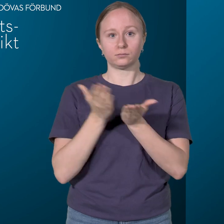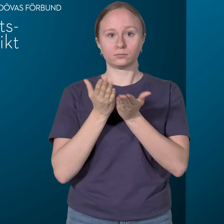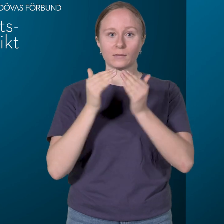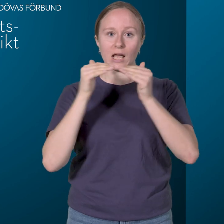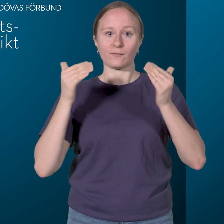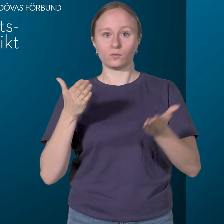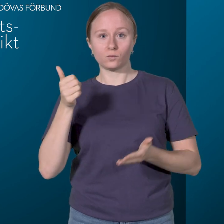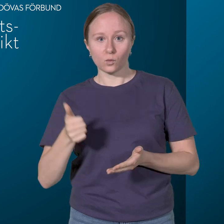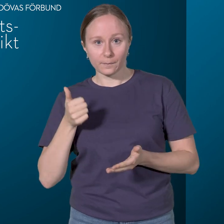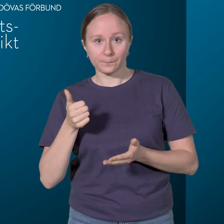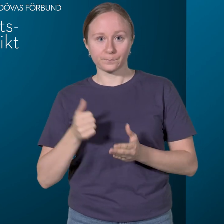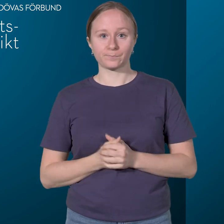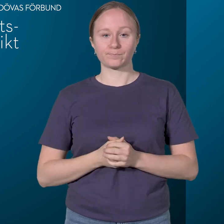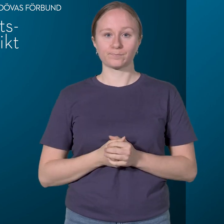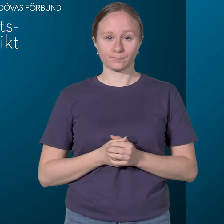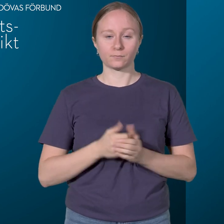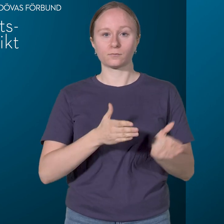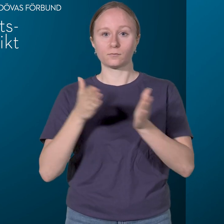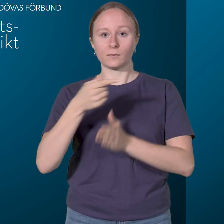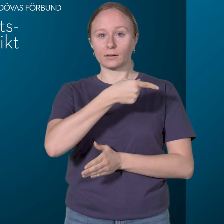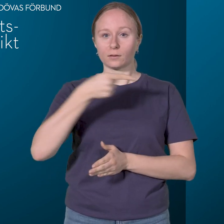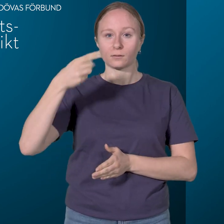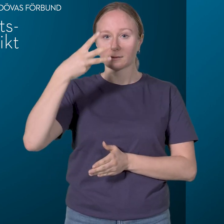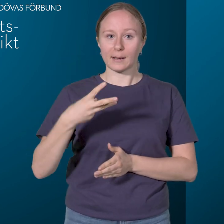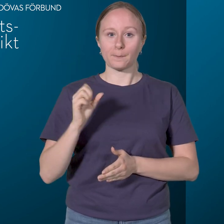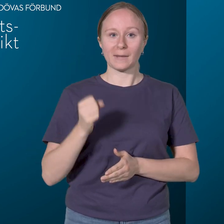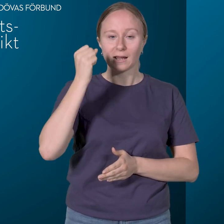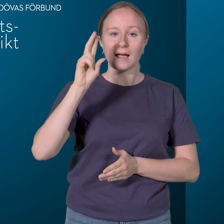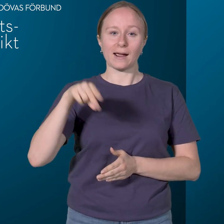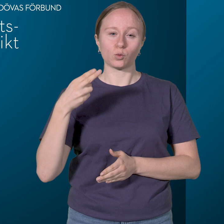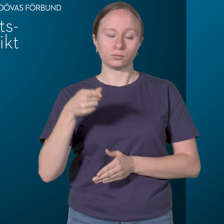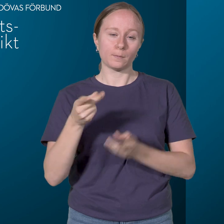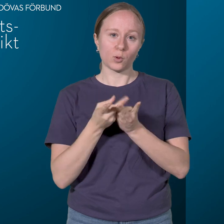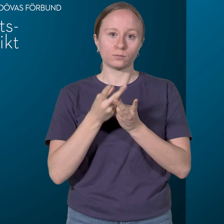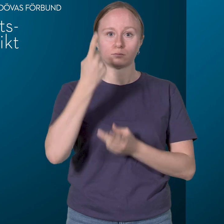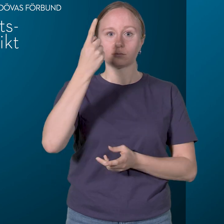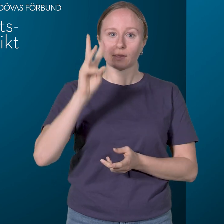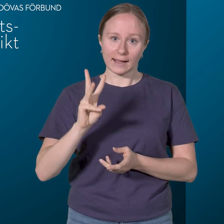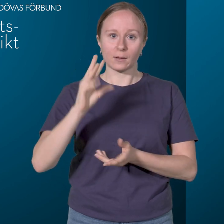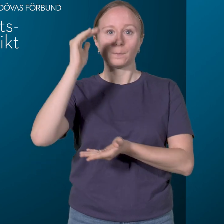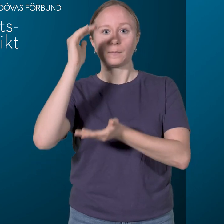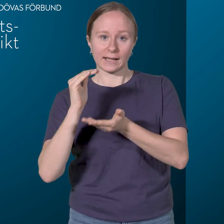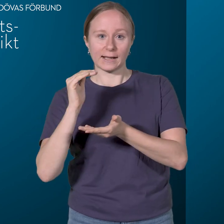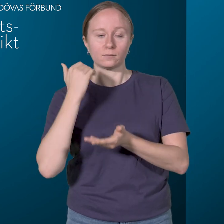än nivån i år och 130 miljoner euro, det vill säga en tredjedel mindre, -